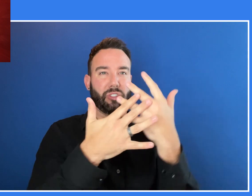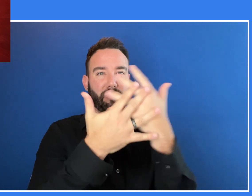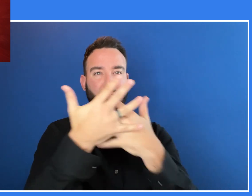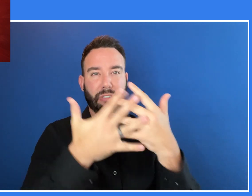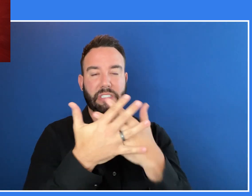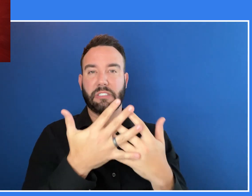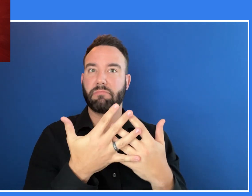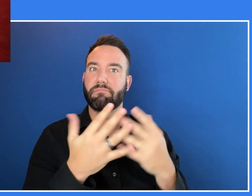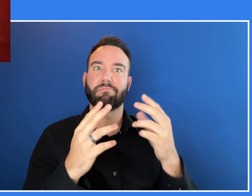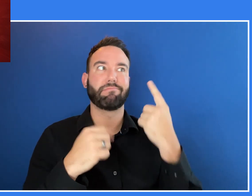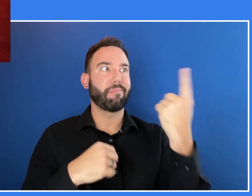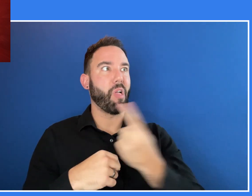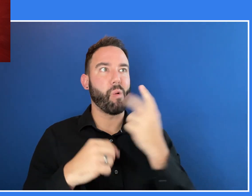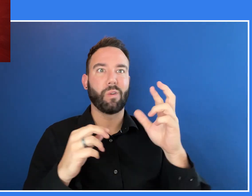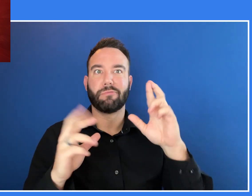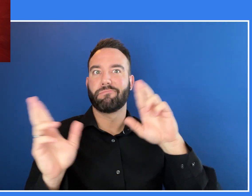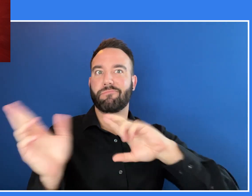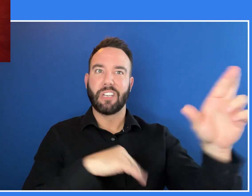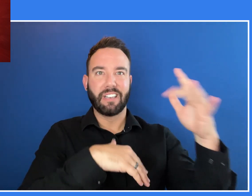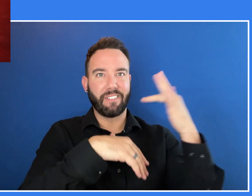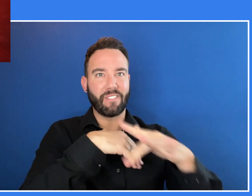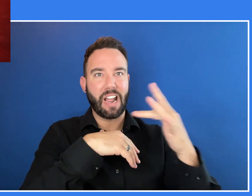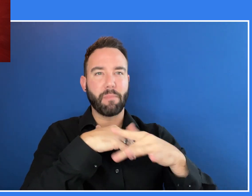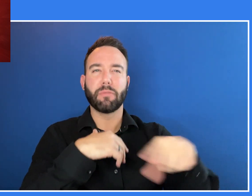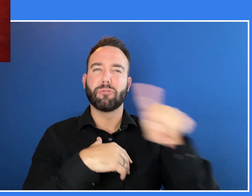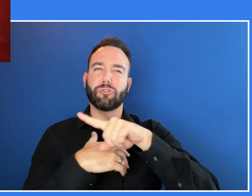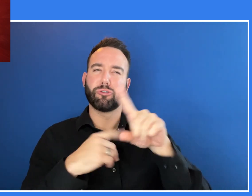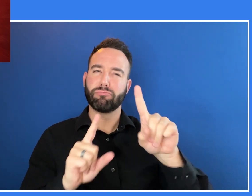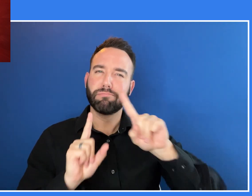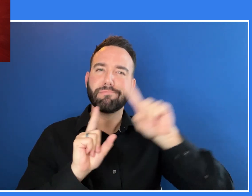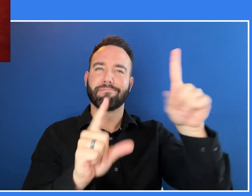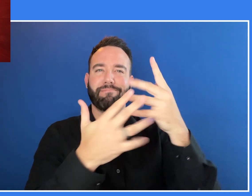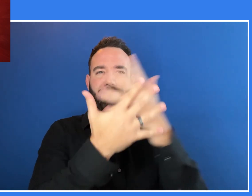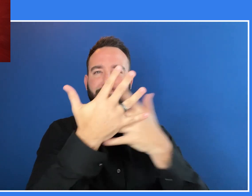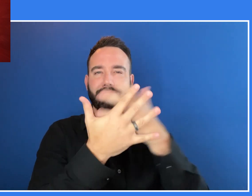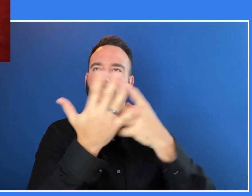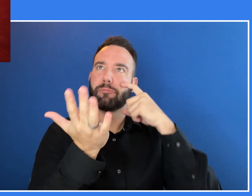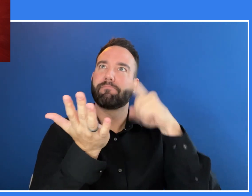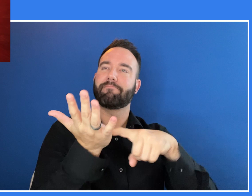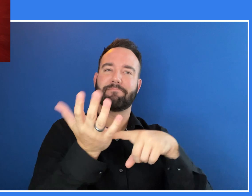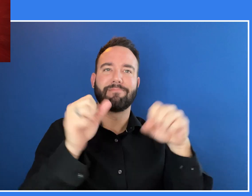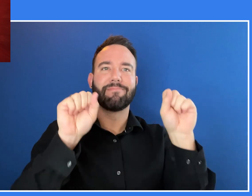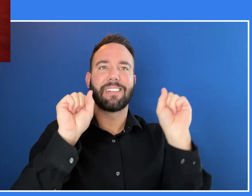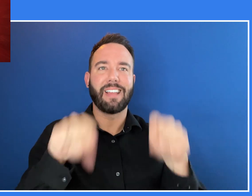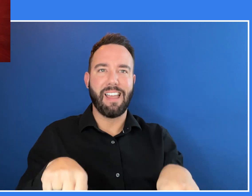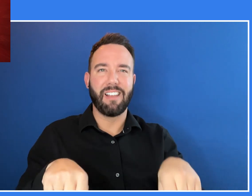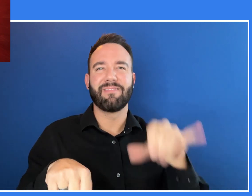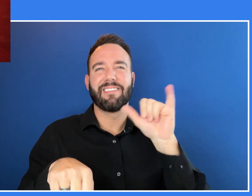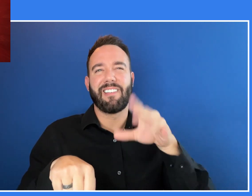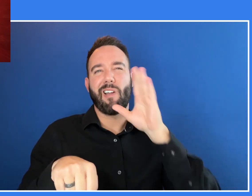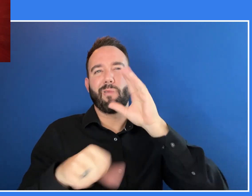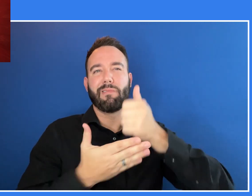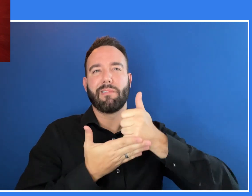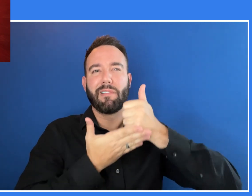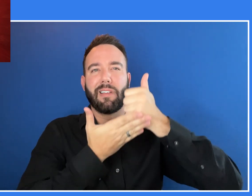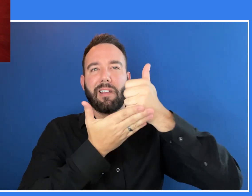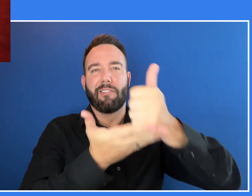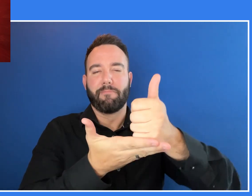por la anemia de células falciformes. Dos medidas de atención médica recomendadas para prevenir las complicaciones